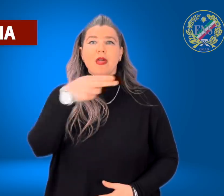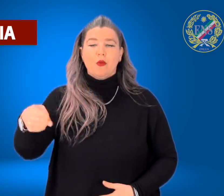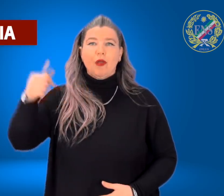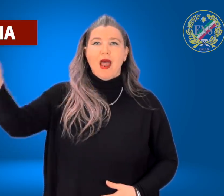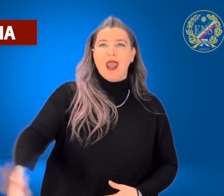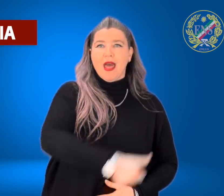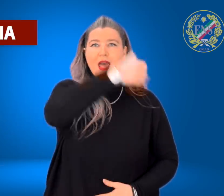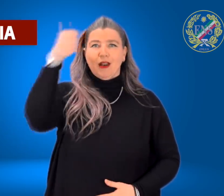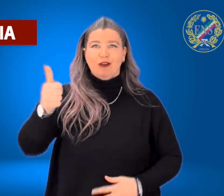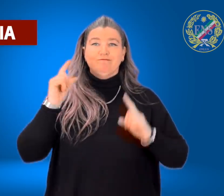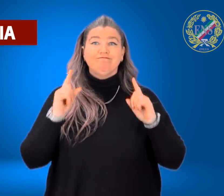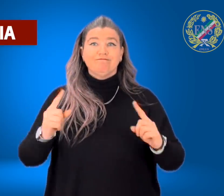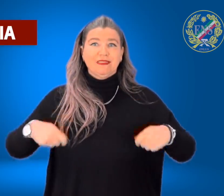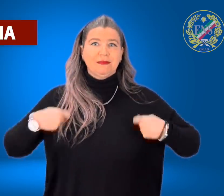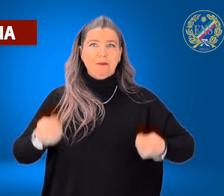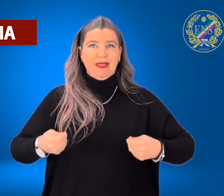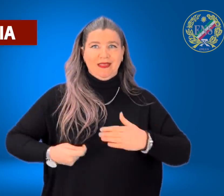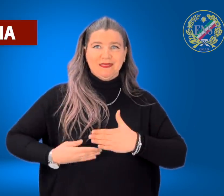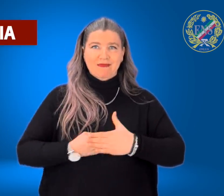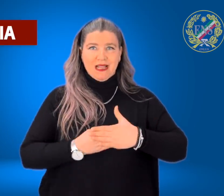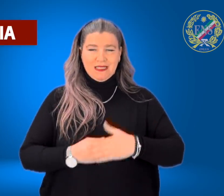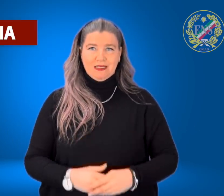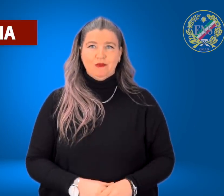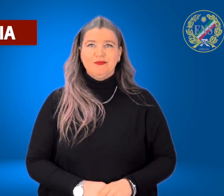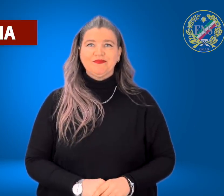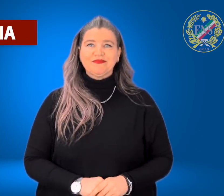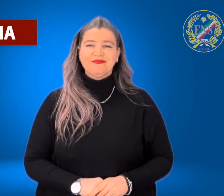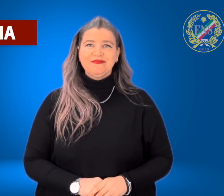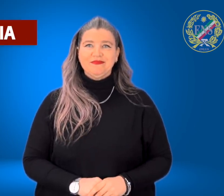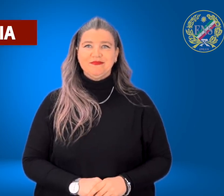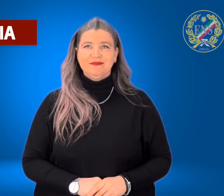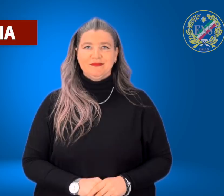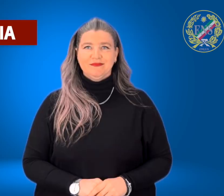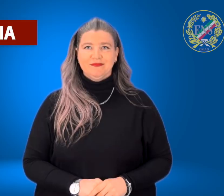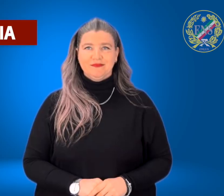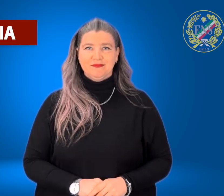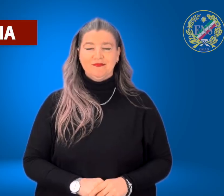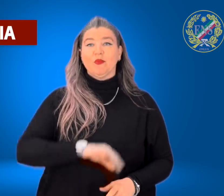finalizzato all'acquisto di latte artificiale